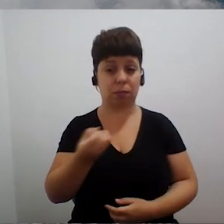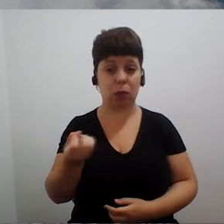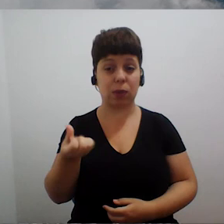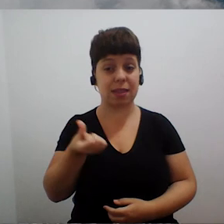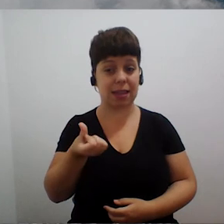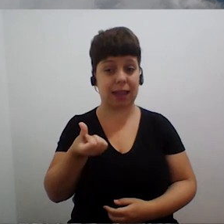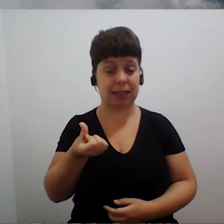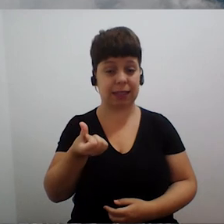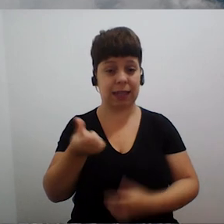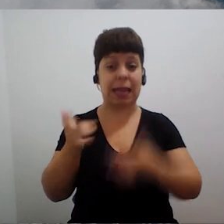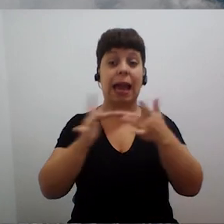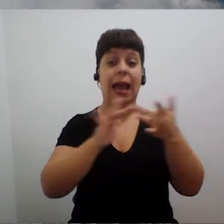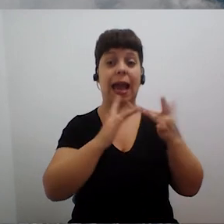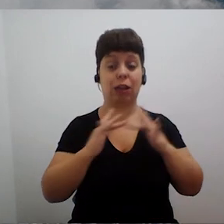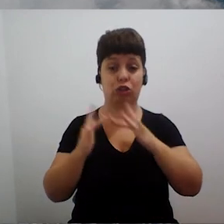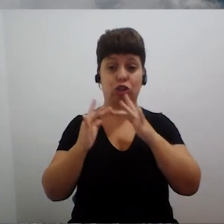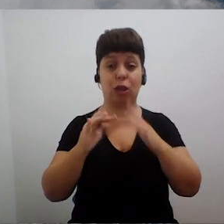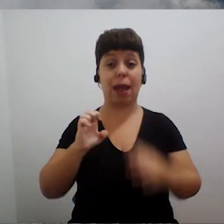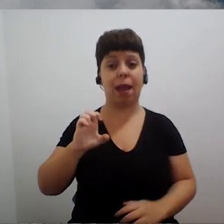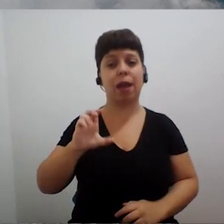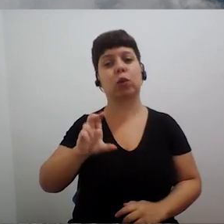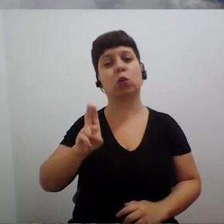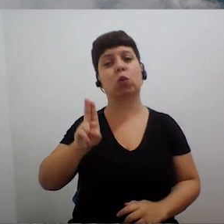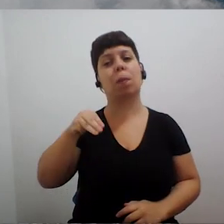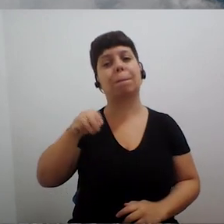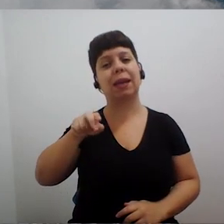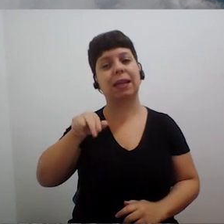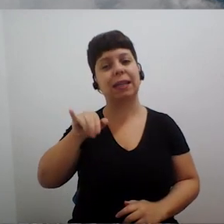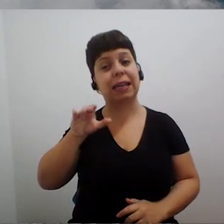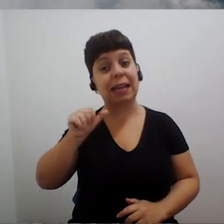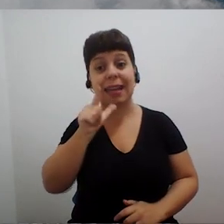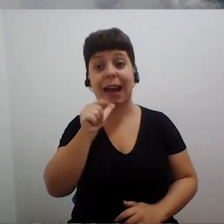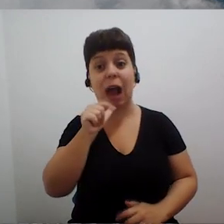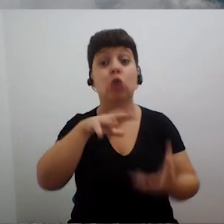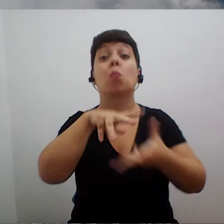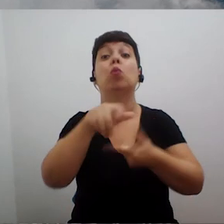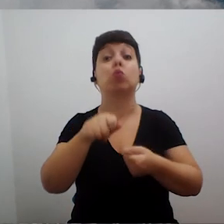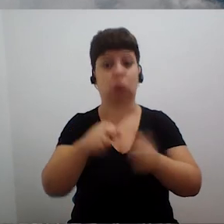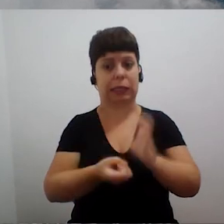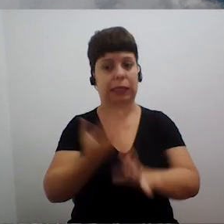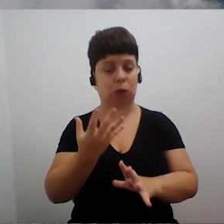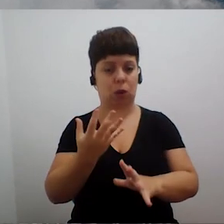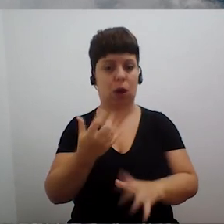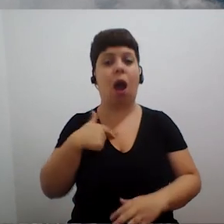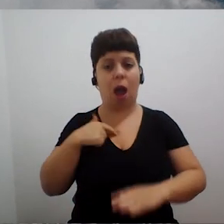a Rede Ecumênica da Água, em âmbito mundial, da qual eu sou membro